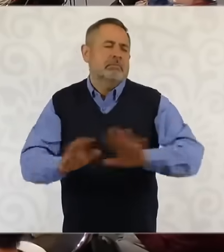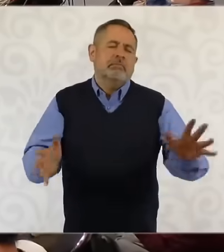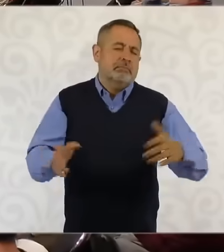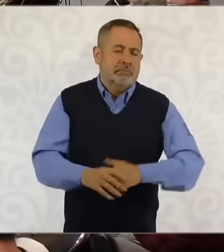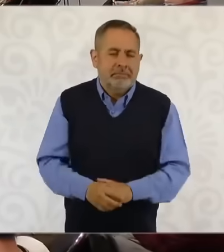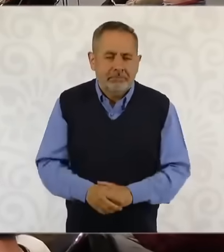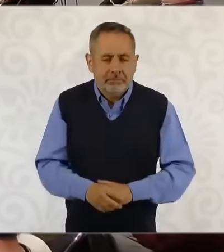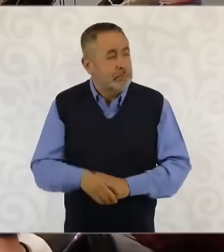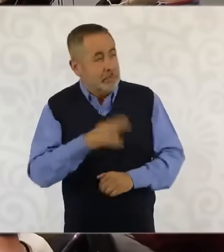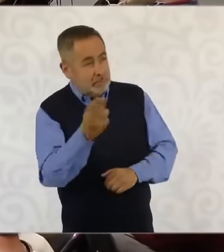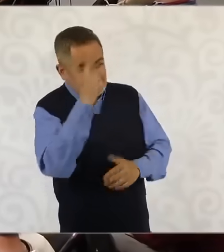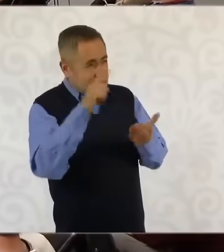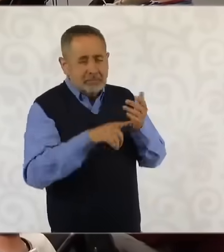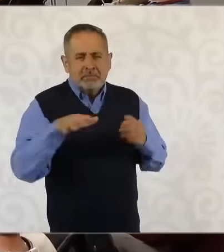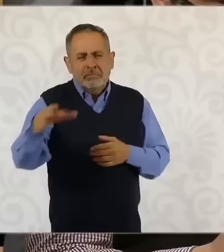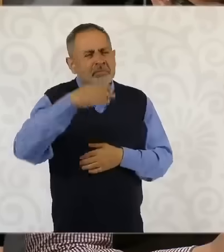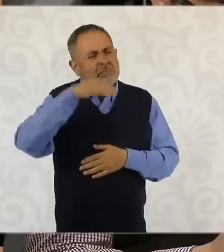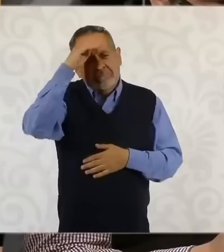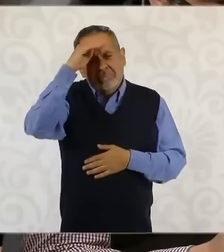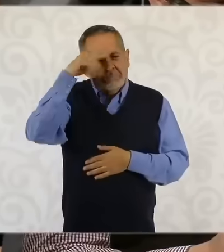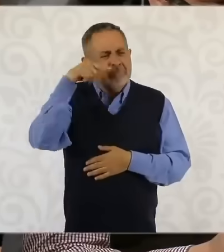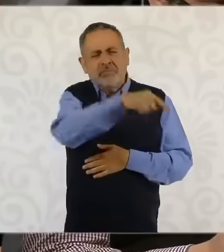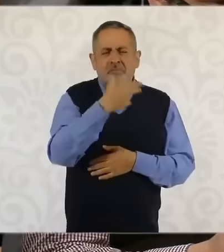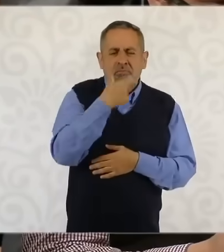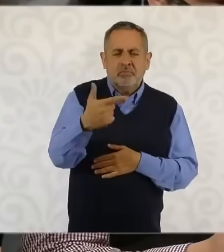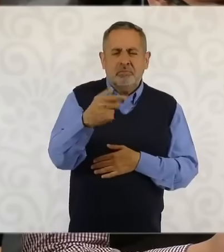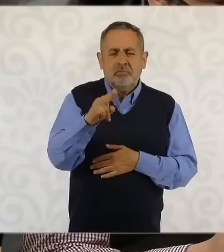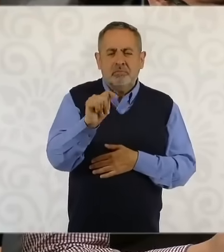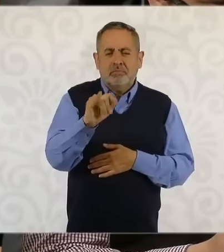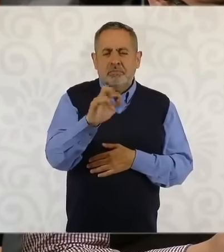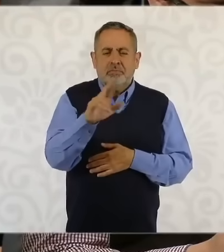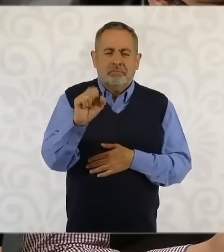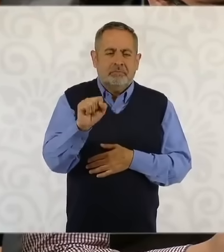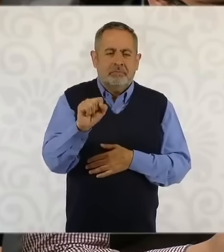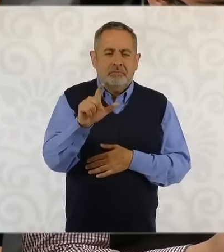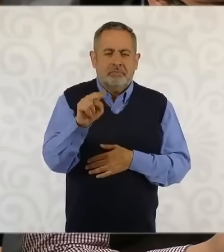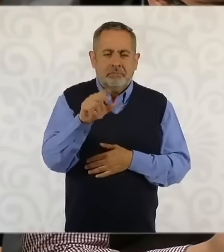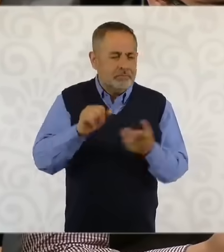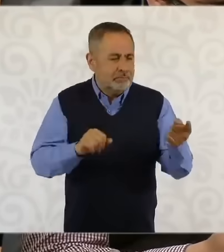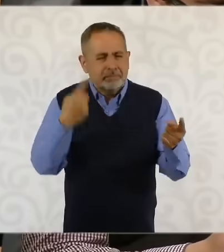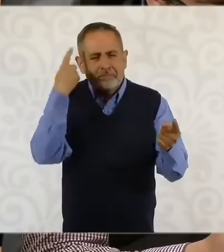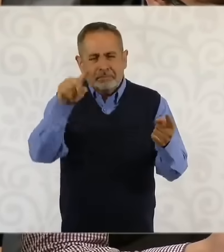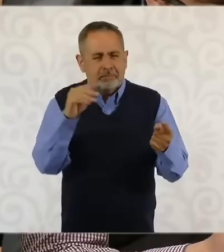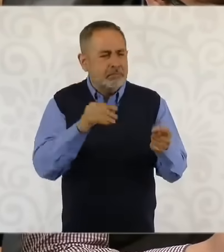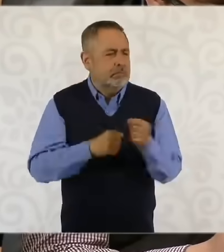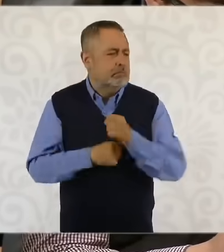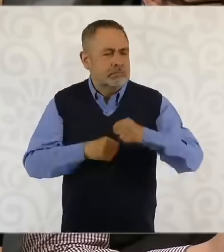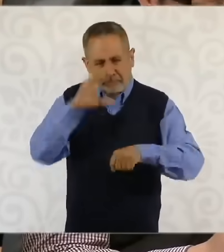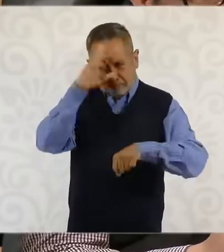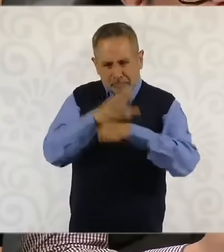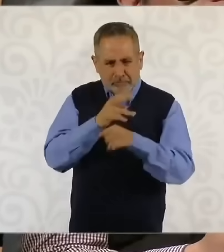¿y usted cree que fue lo que pensó este señor Gutiérrez Luna para poner ahí a su comadre pero